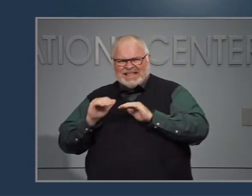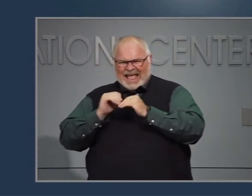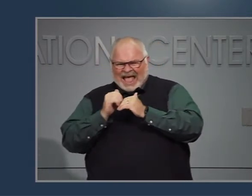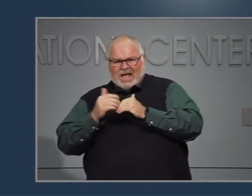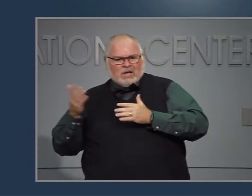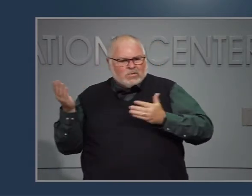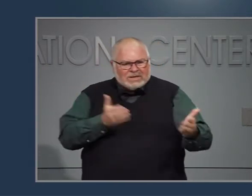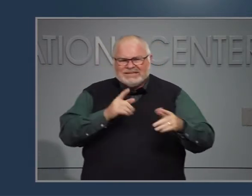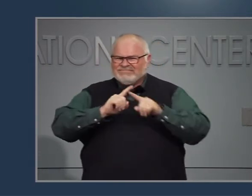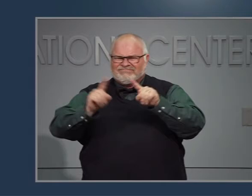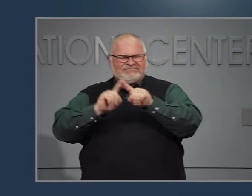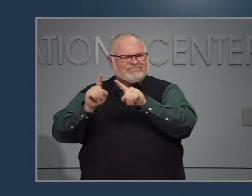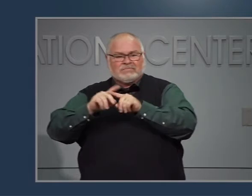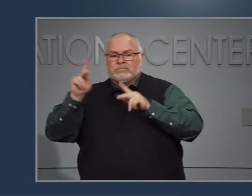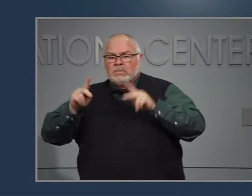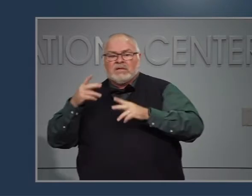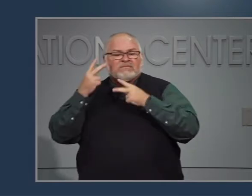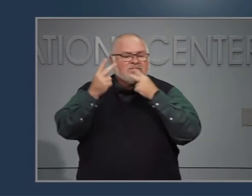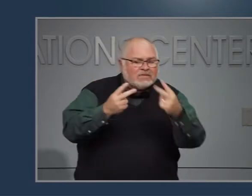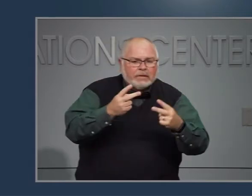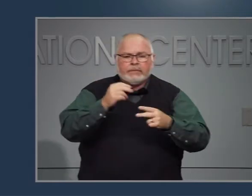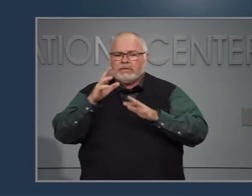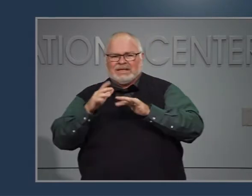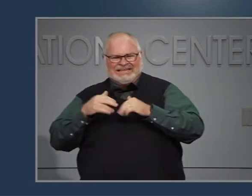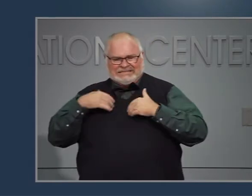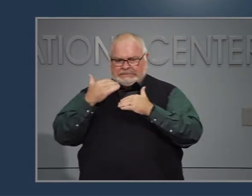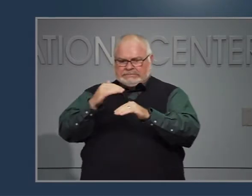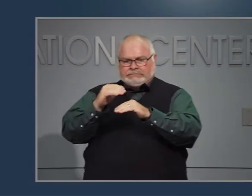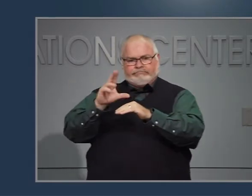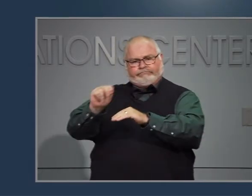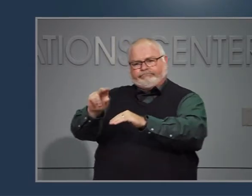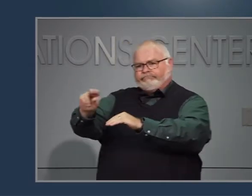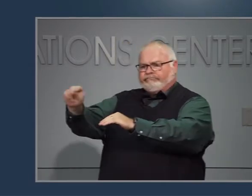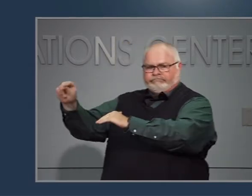otras personas de fuera por lo que él limitar el número de personas que y en San Así lo ha